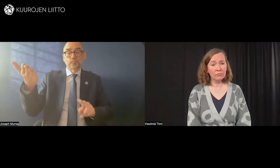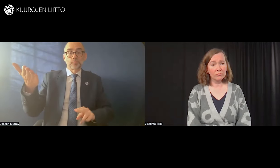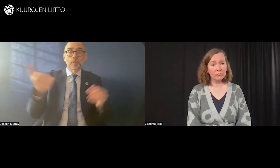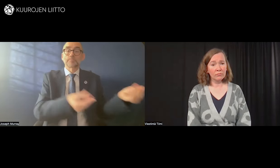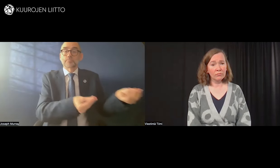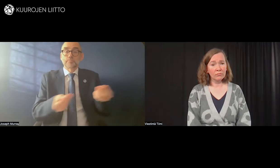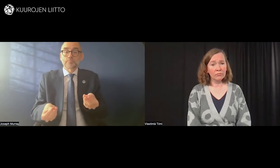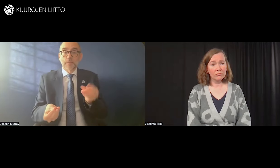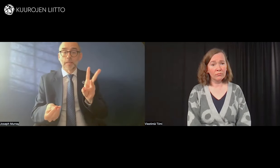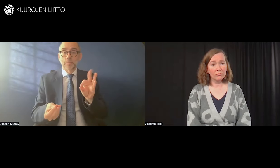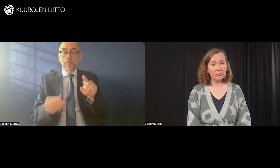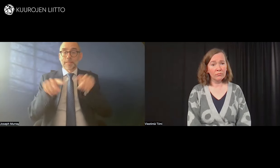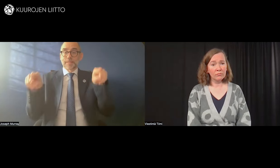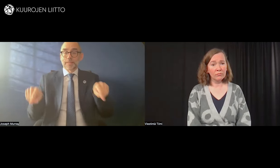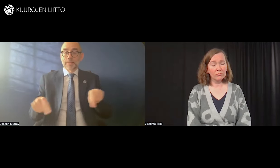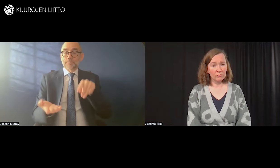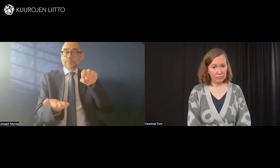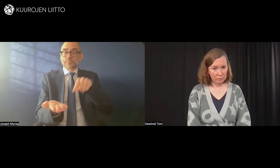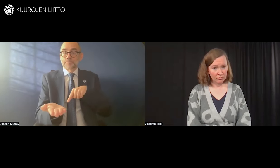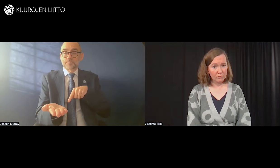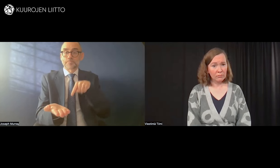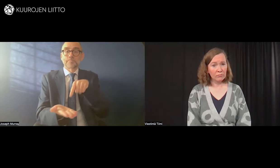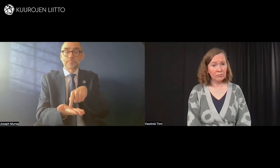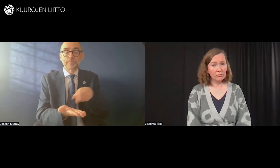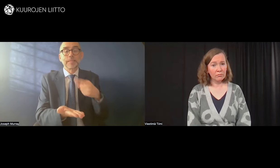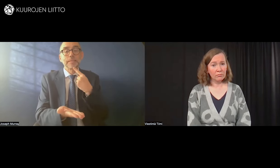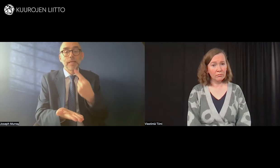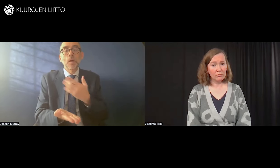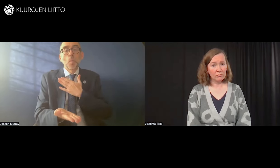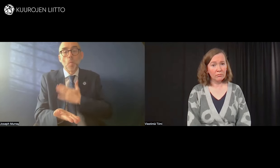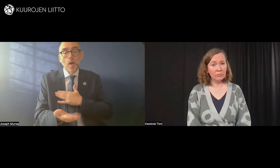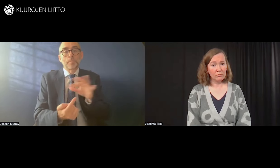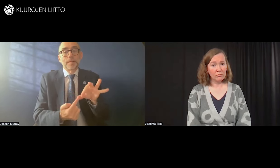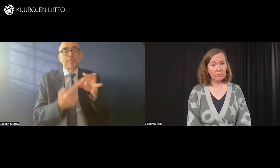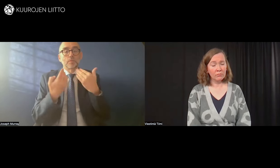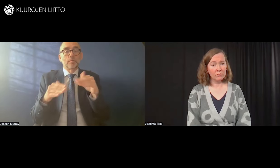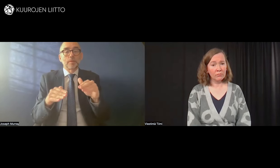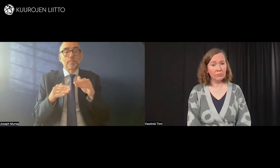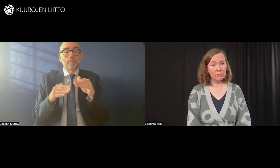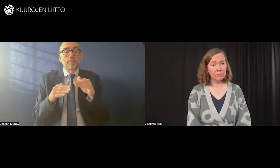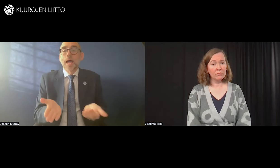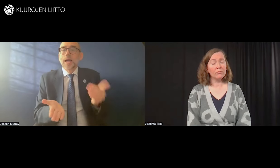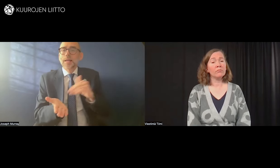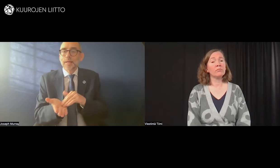allekirjoittivat vetoomuksen WFD:lle ylimääräisen yleiskokouksen pitämisestä.